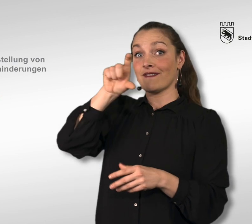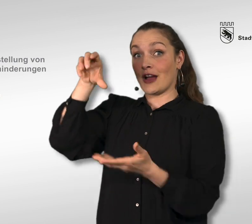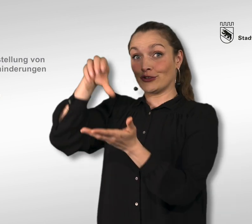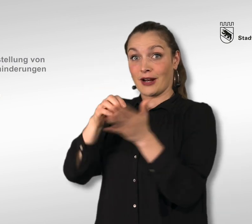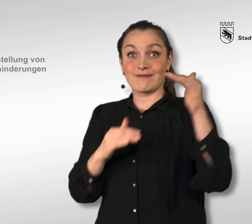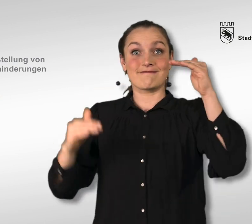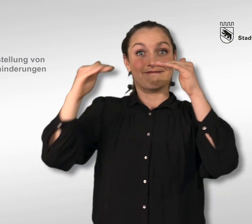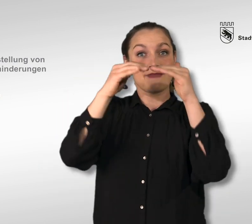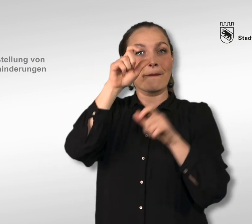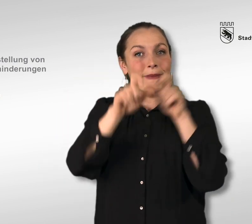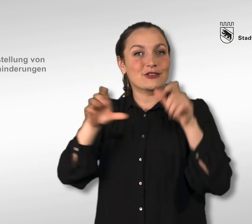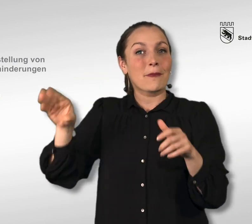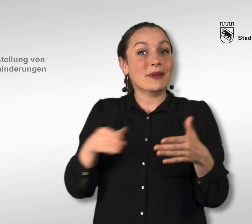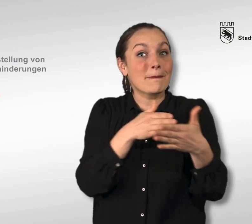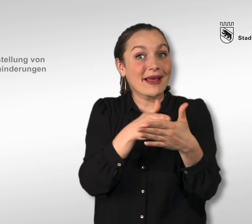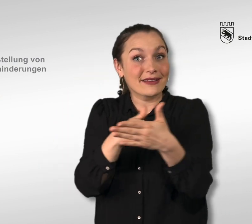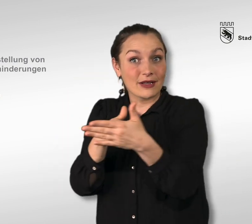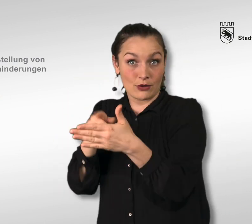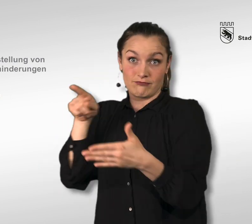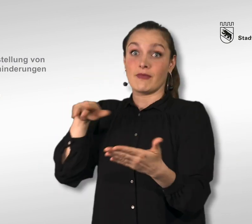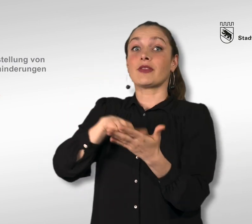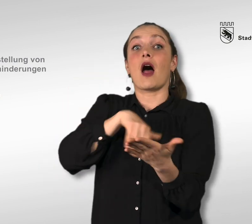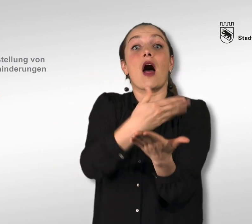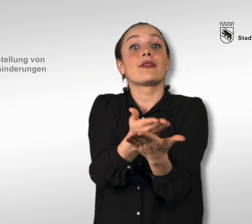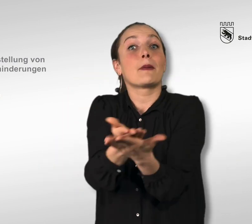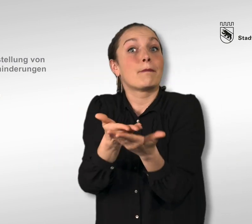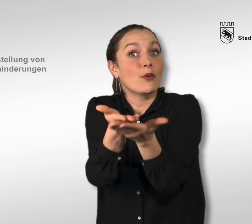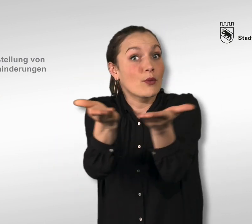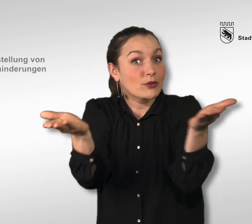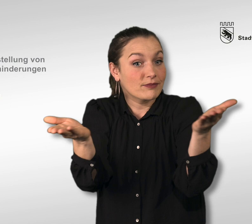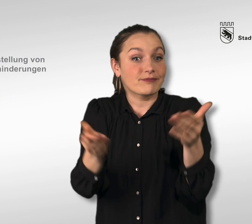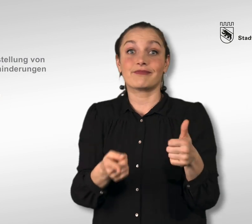Die Fachstelle Gleichstellung von Menschen mit Behinderungen steht Ihnen zur Verfügung,